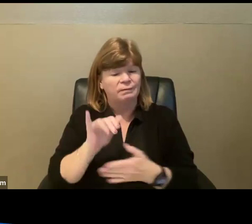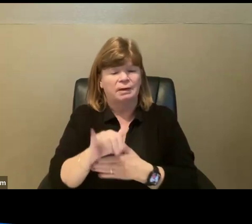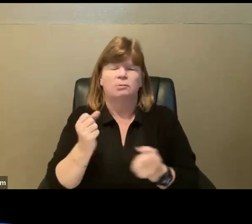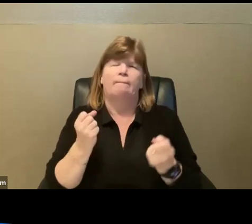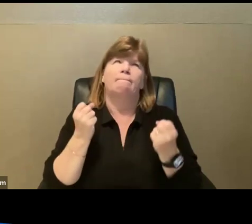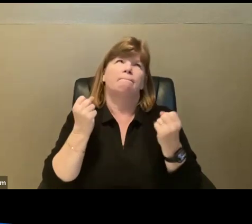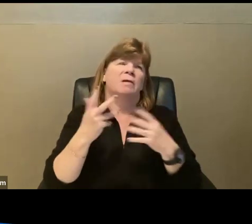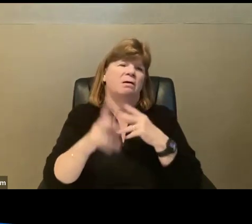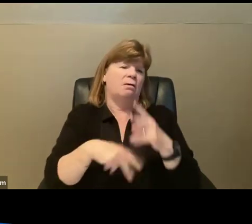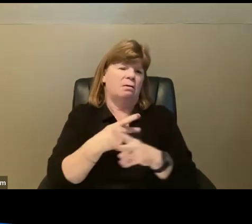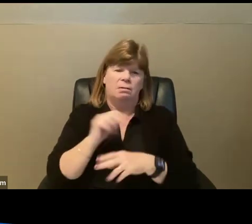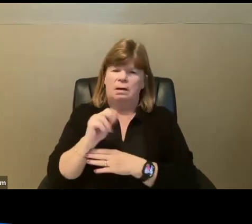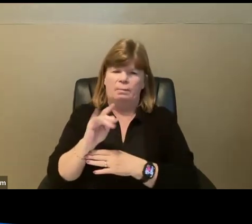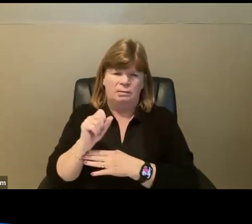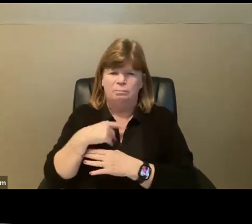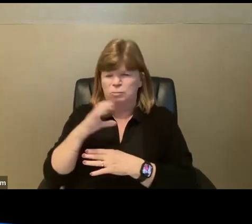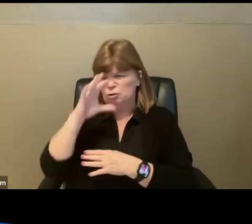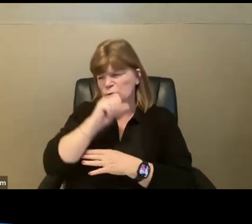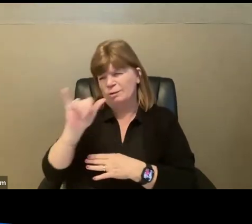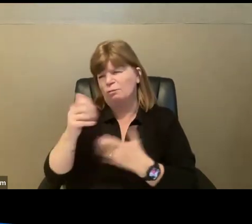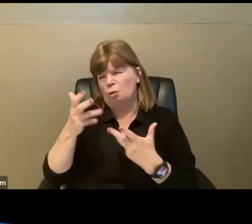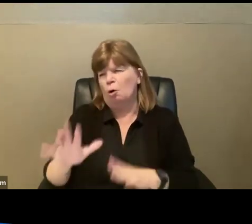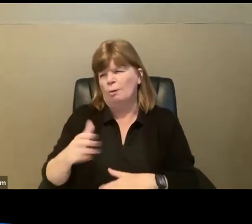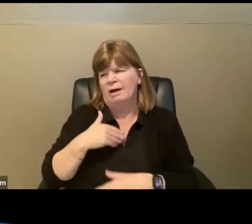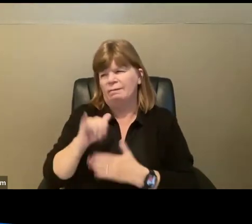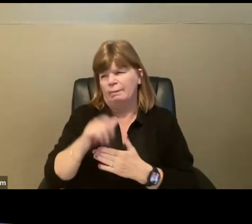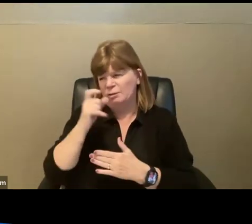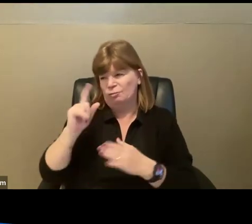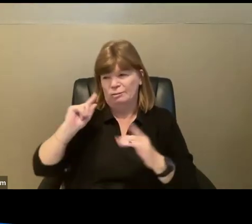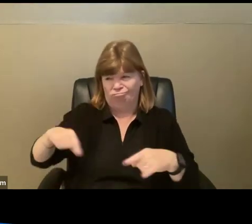Voy a asumir que los has estado tomando porque has estado lidiando con esto durante mucho tiempo.